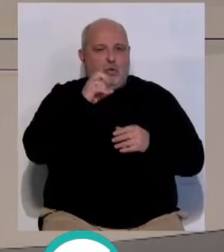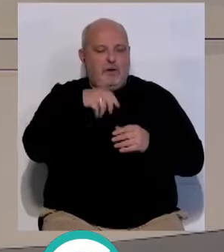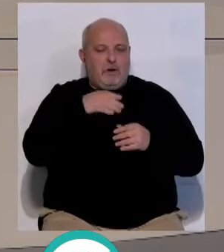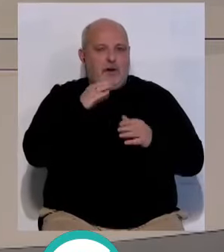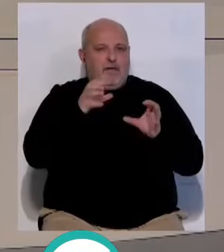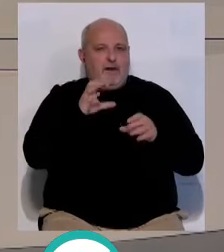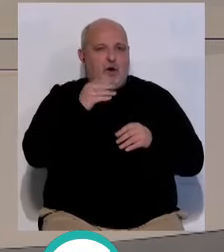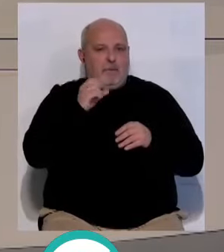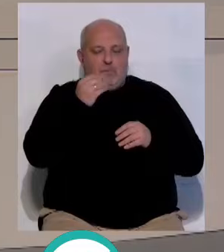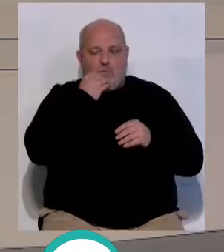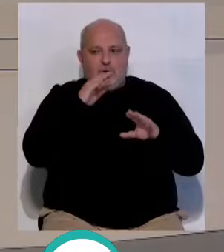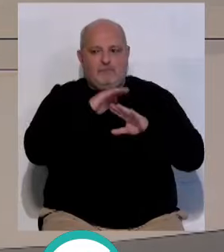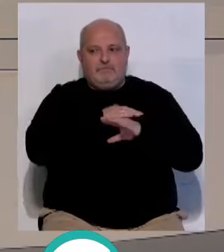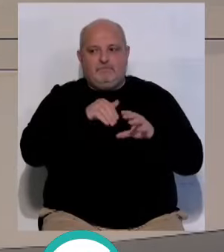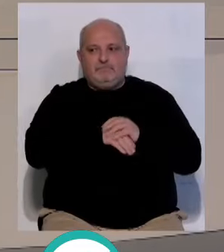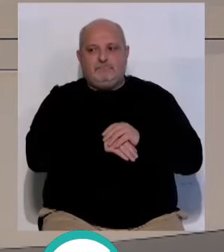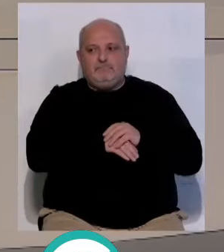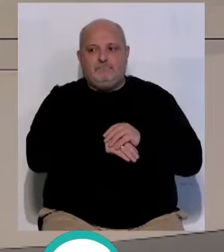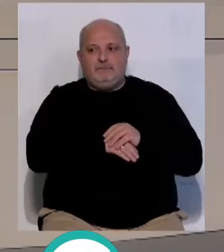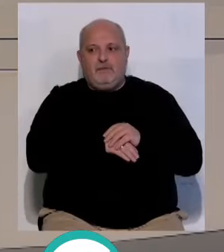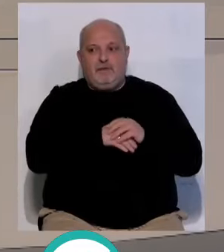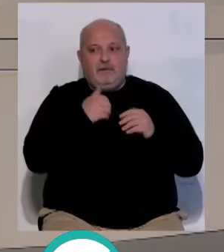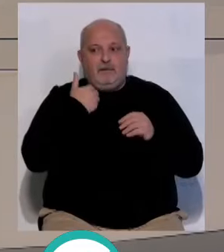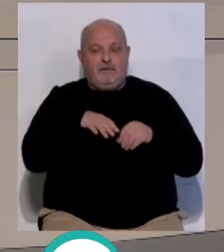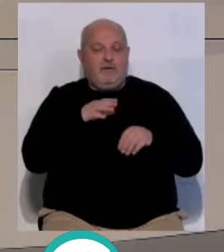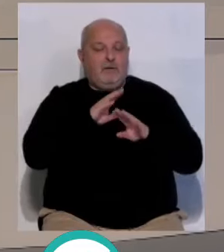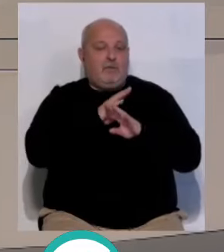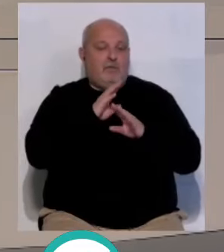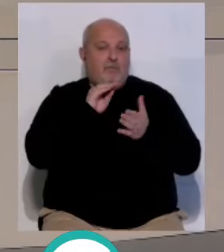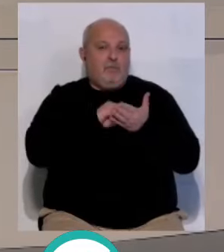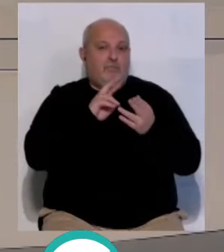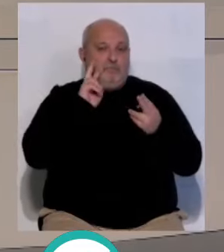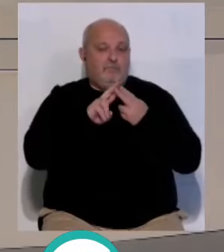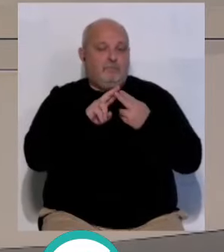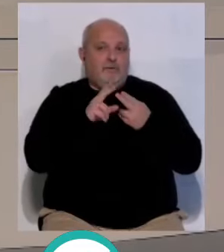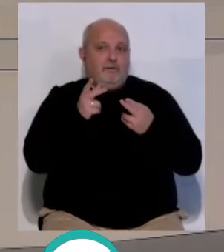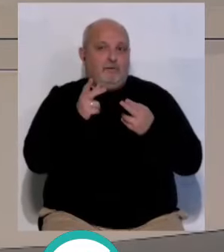muy buenas Hola Nacho Buenas noches pues creo que es la última vez que voy a poder contar contigo